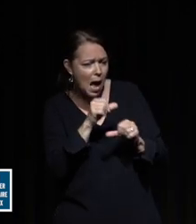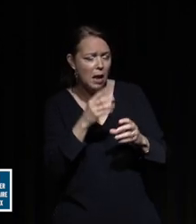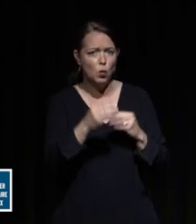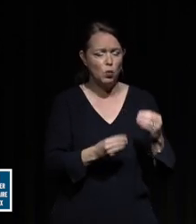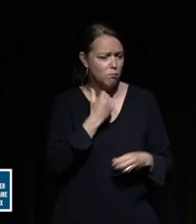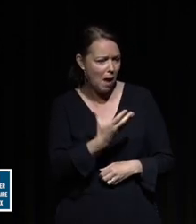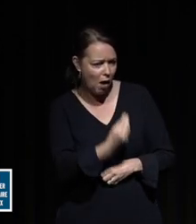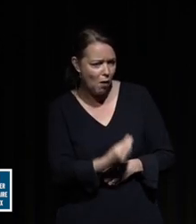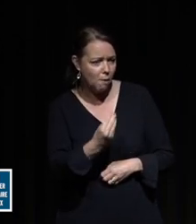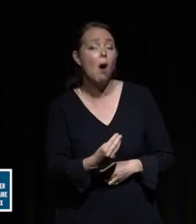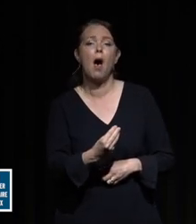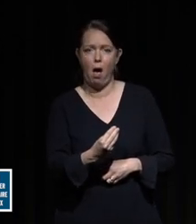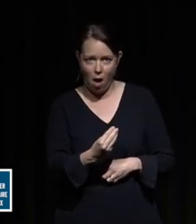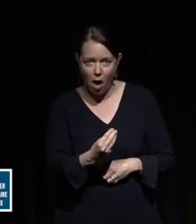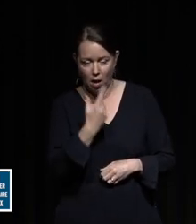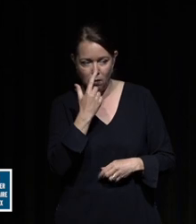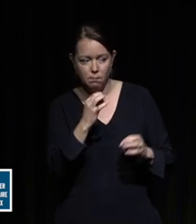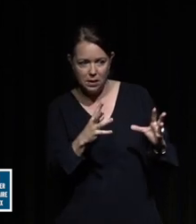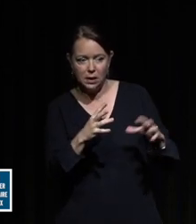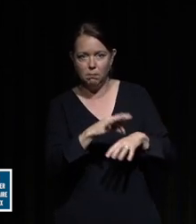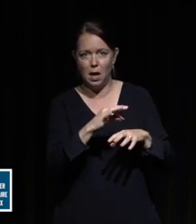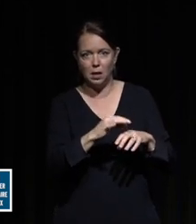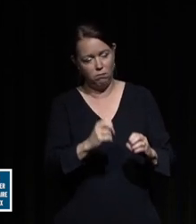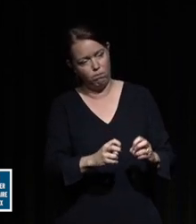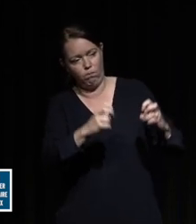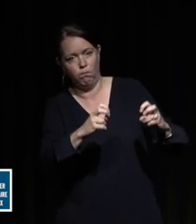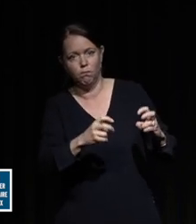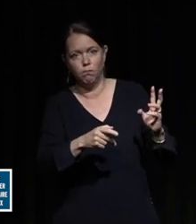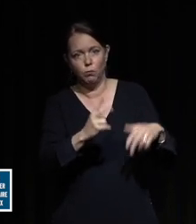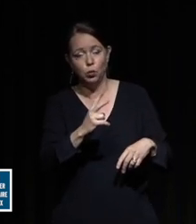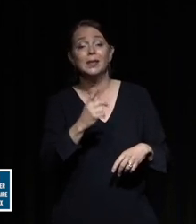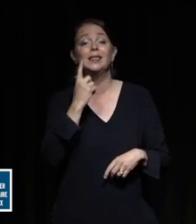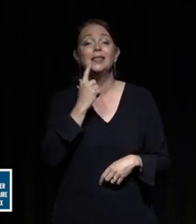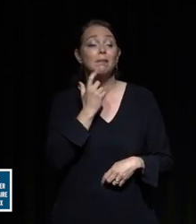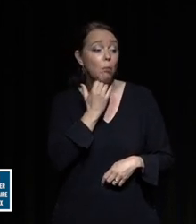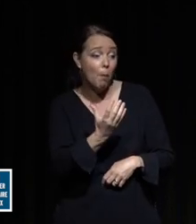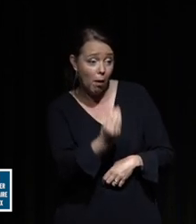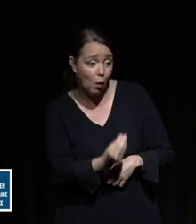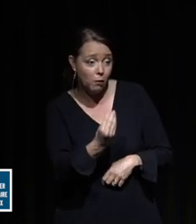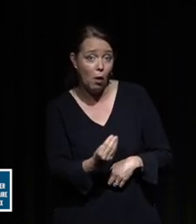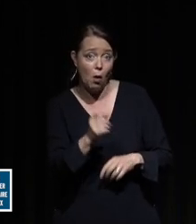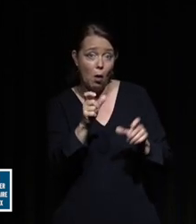monte la prévalence de cette maladie globalement si vous êtes infertiles vous avez à peu près 30